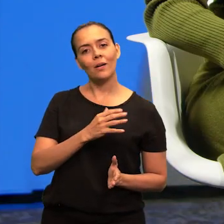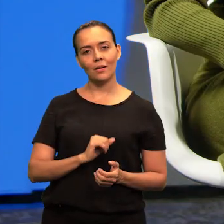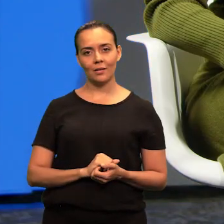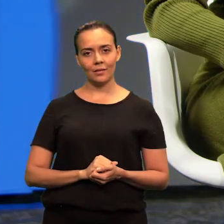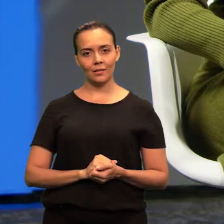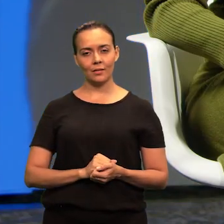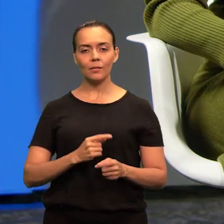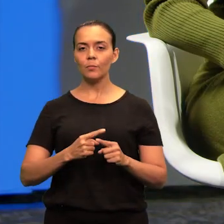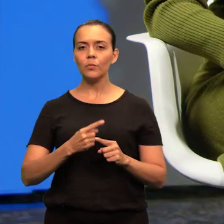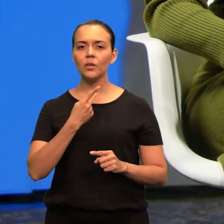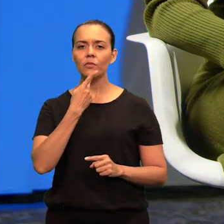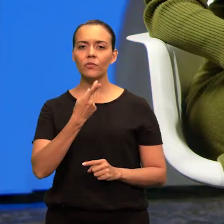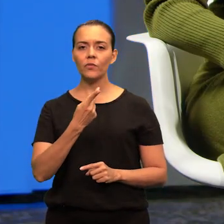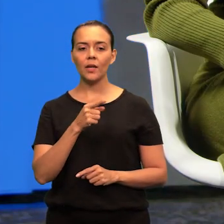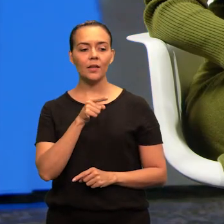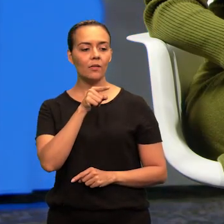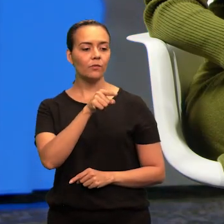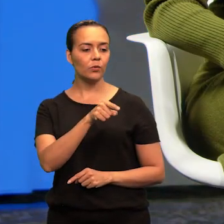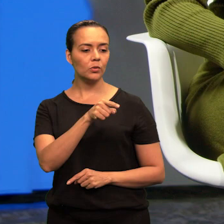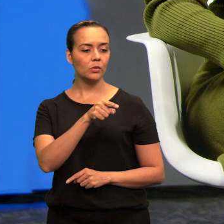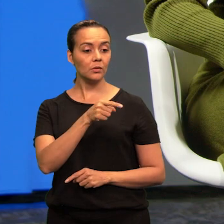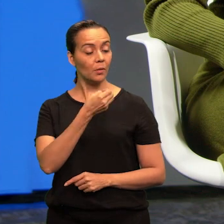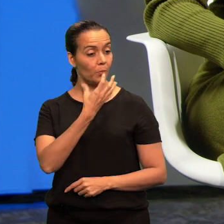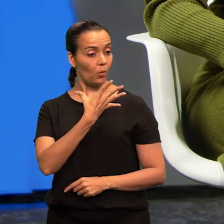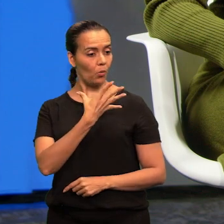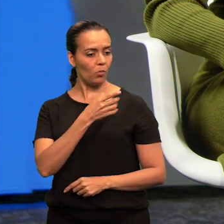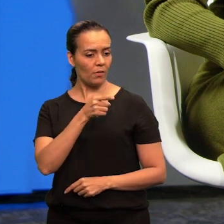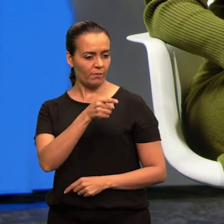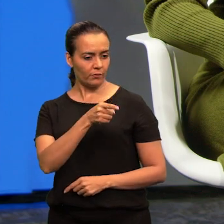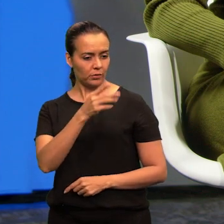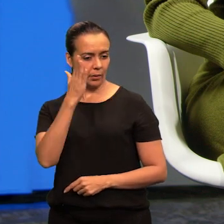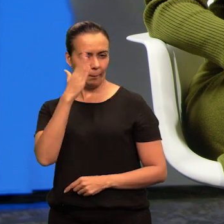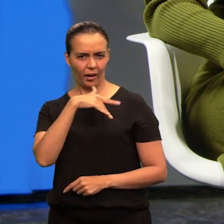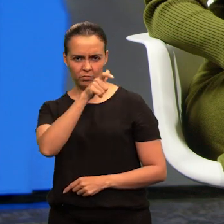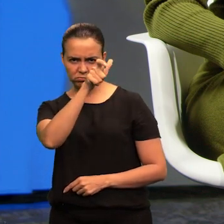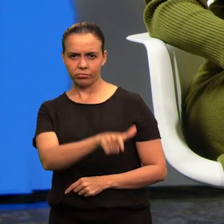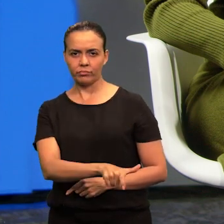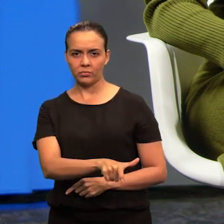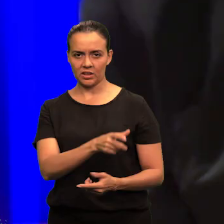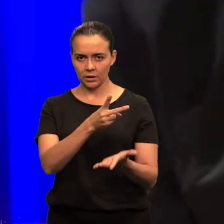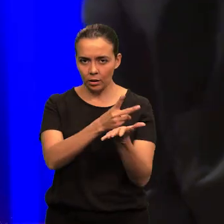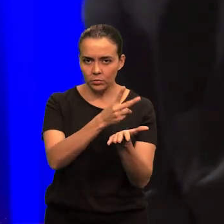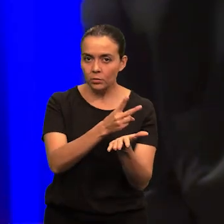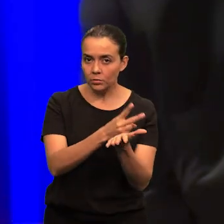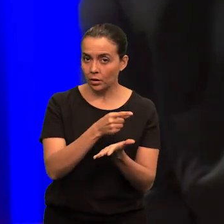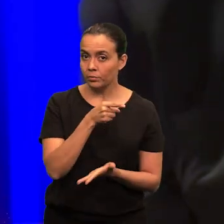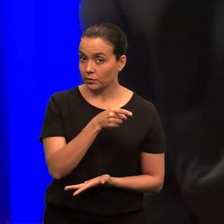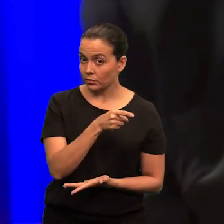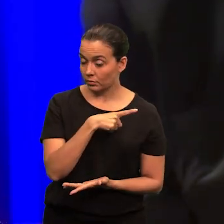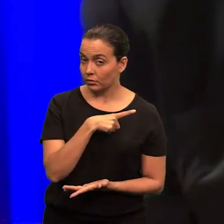Você é uma pessoa boa, Você é uma pessoa má, como sendo um estado permanente,